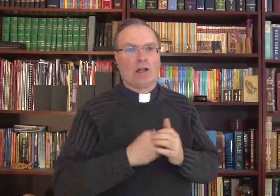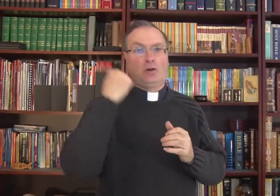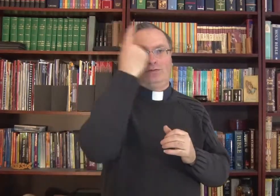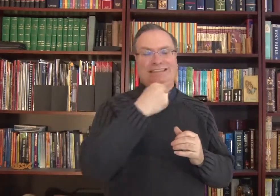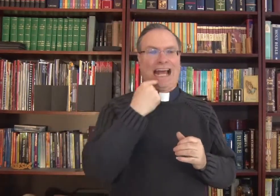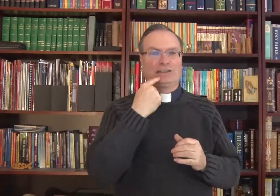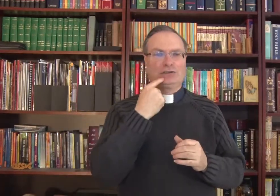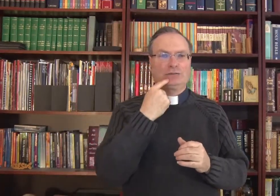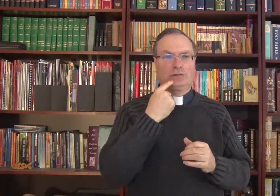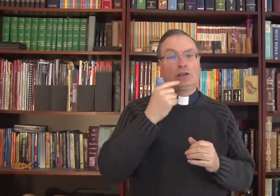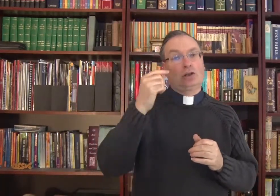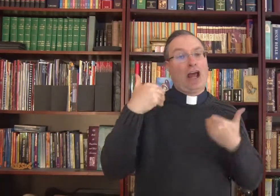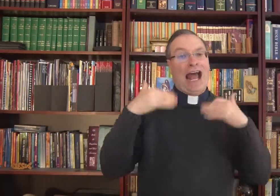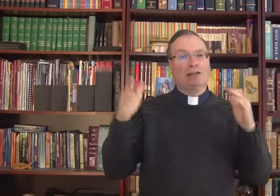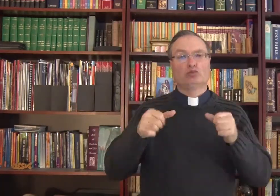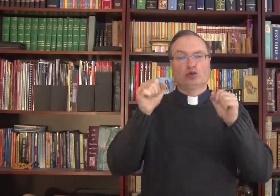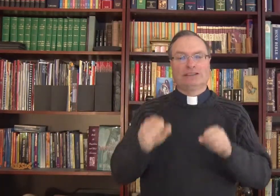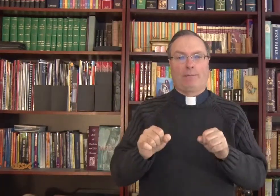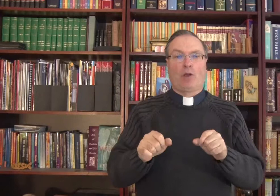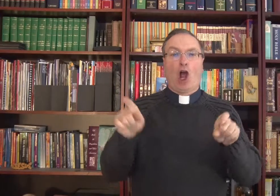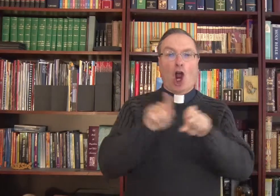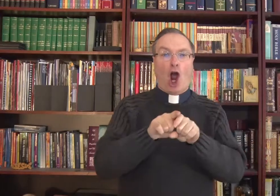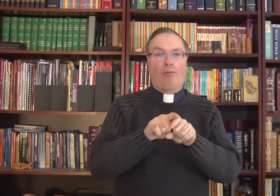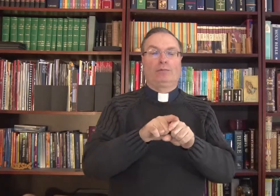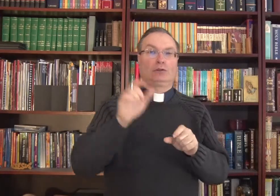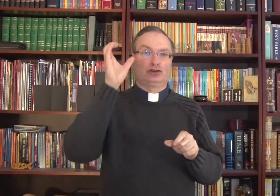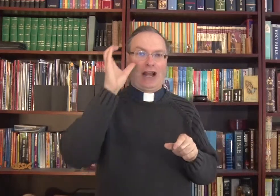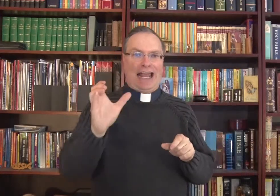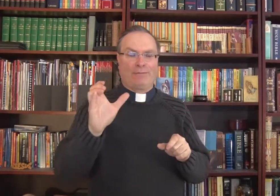Le visage de l’ange puissant comme le soleil,